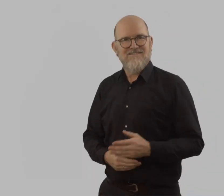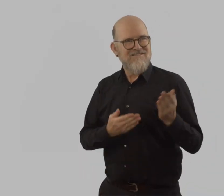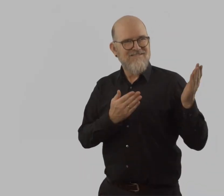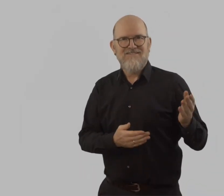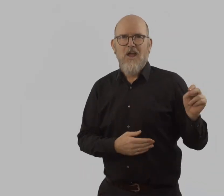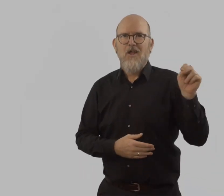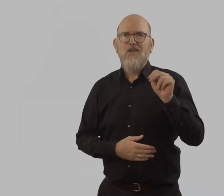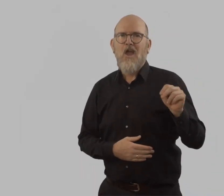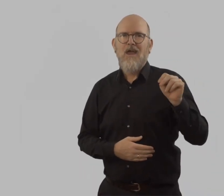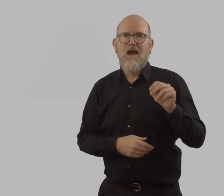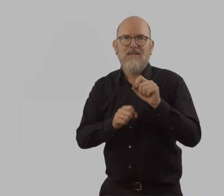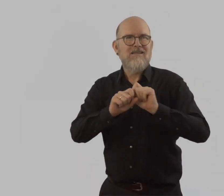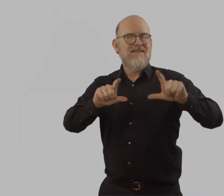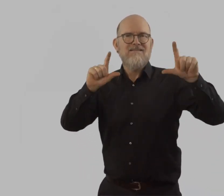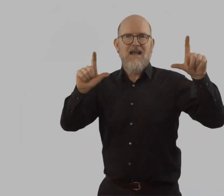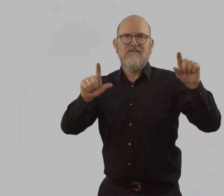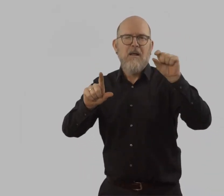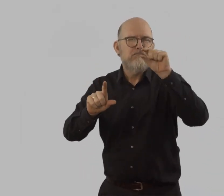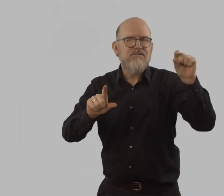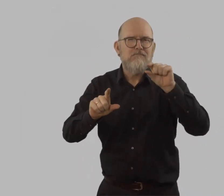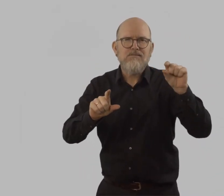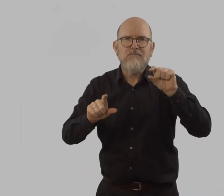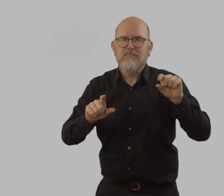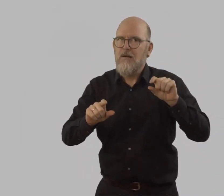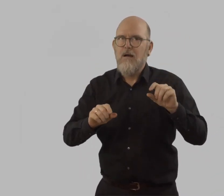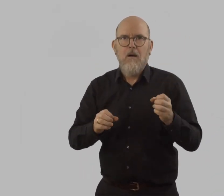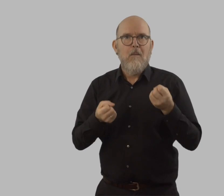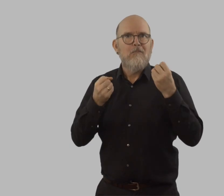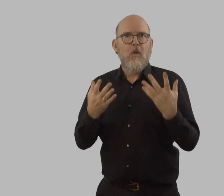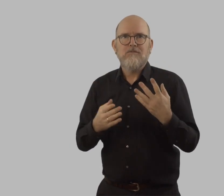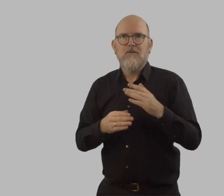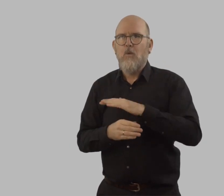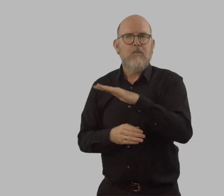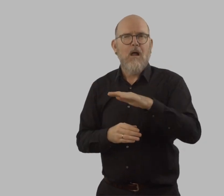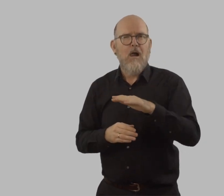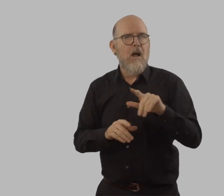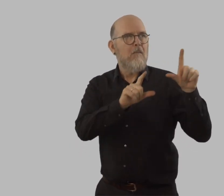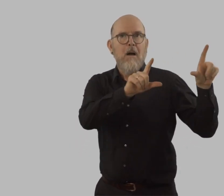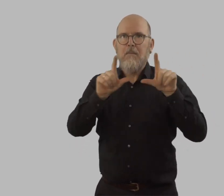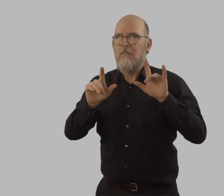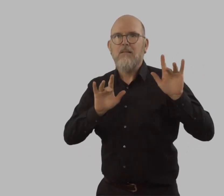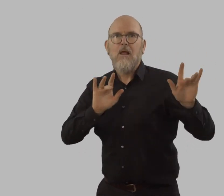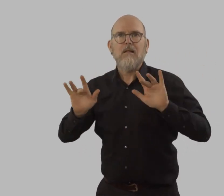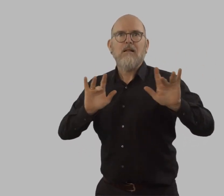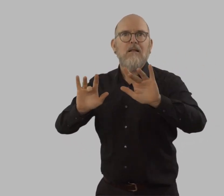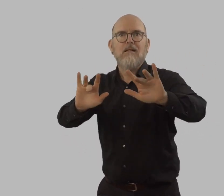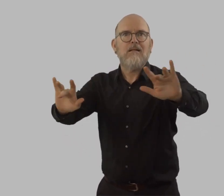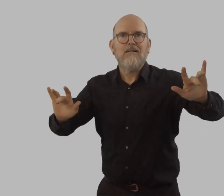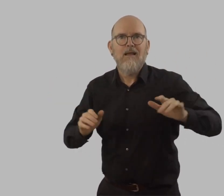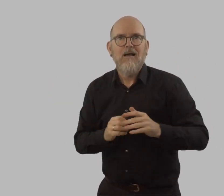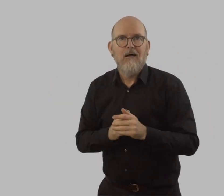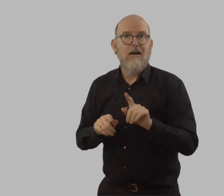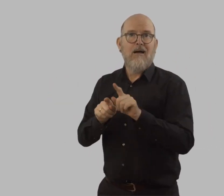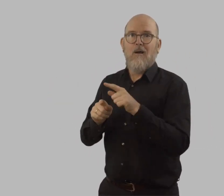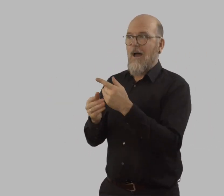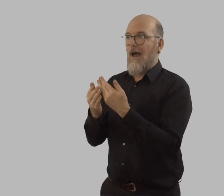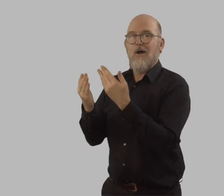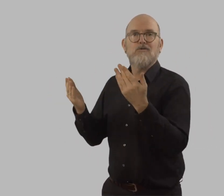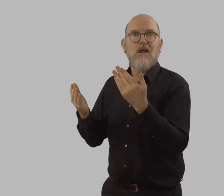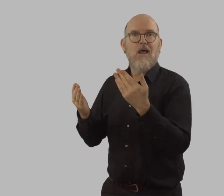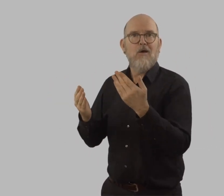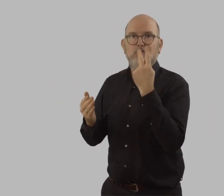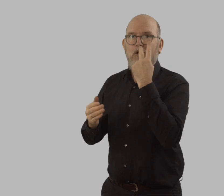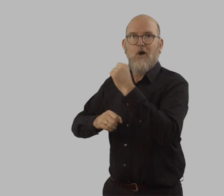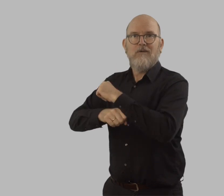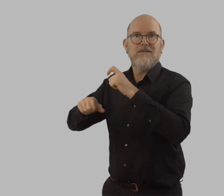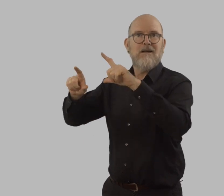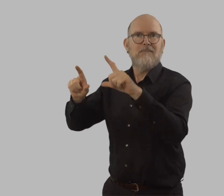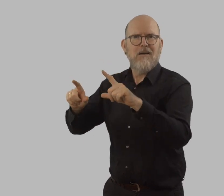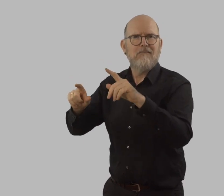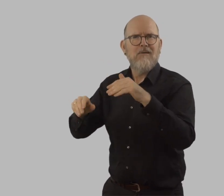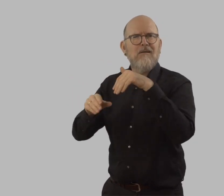Plötzlich standen an jeder Ecke Bild- tafeln und Schaufensterausstellungen